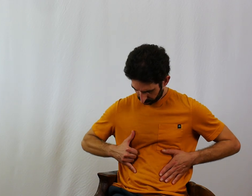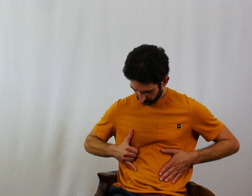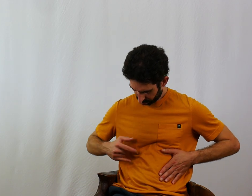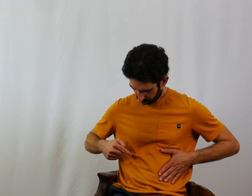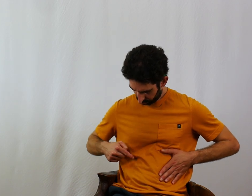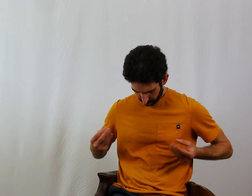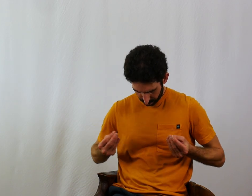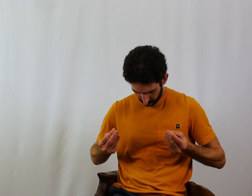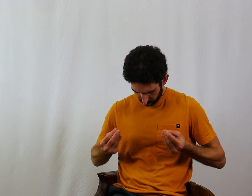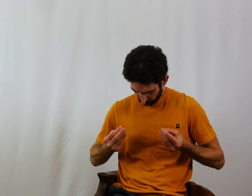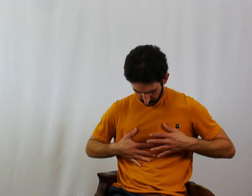Où est mon estomac ?!